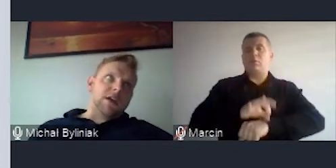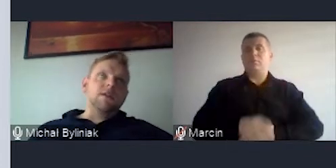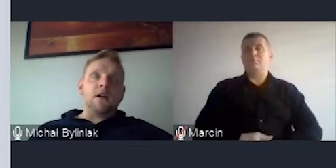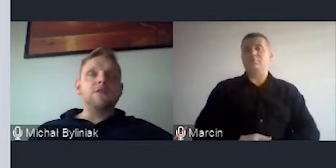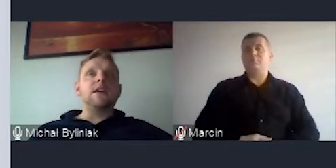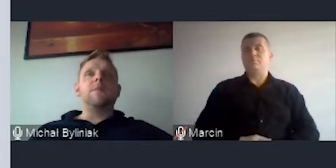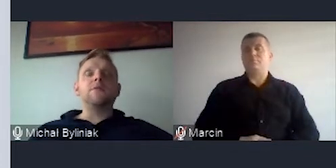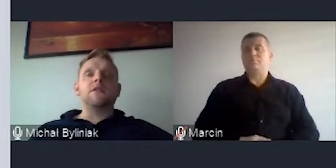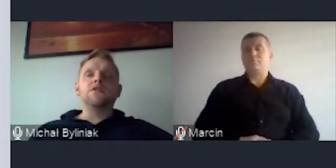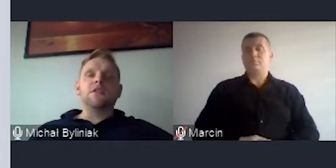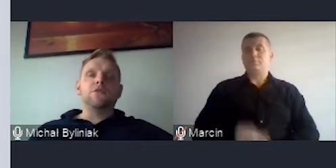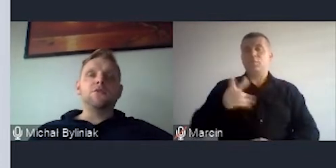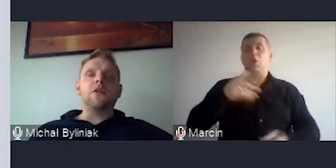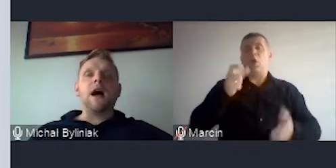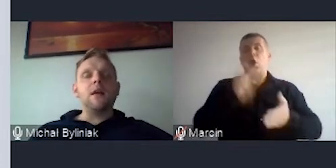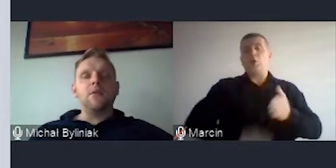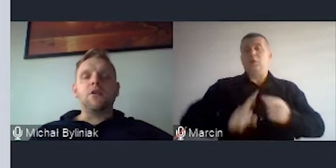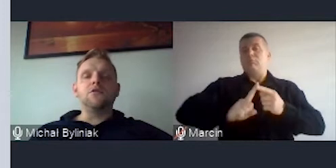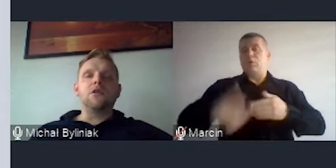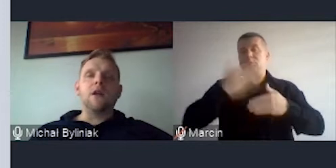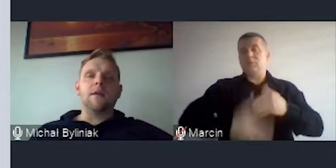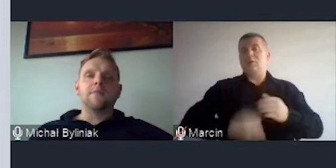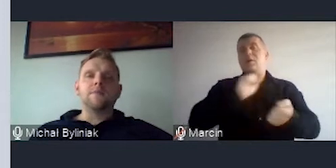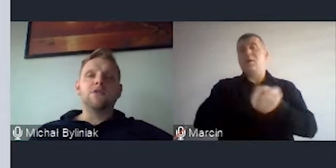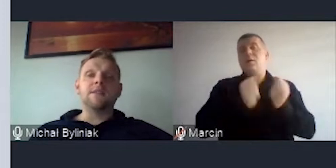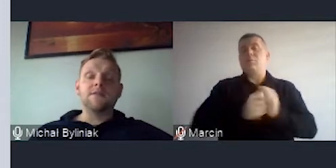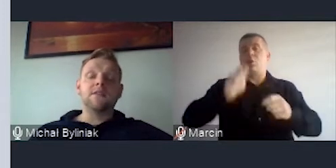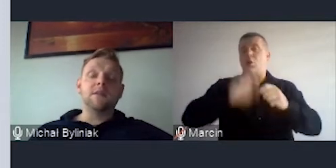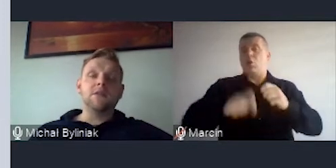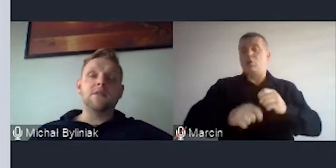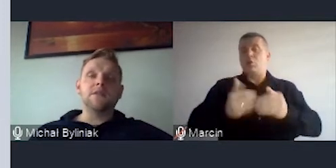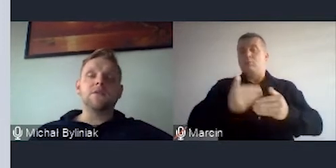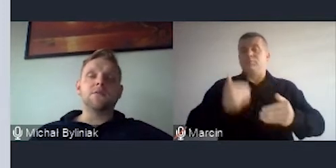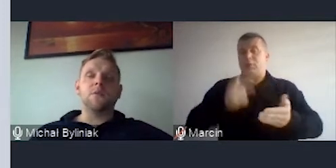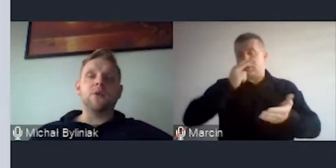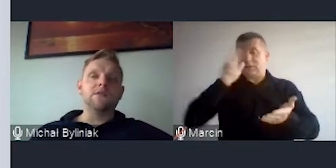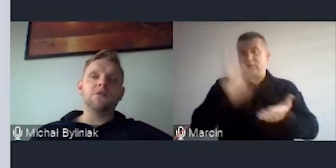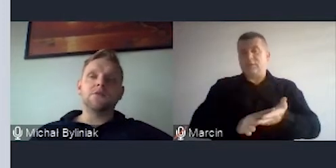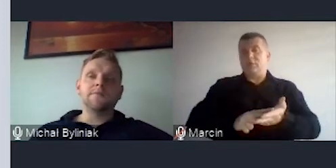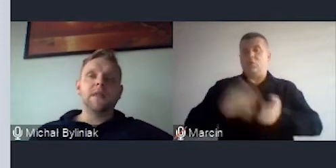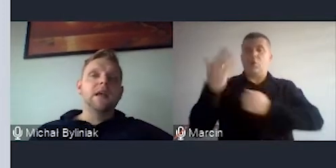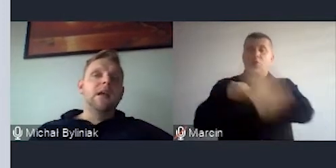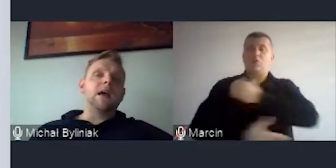I ta ocena po zakończeniu to albo kontrola przed zatwierdzeniem końcowego wniosku o płatność,